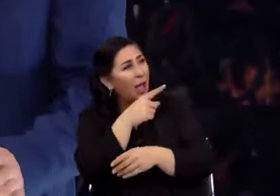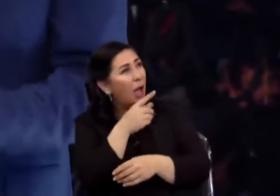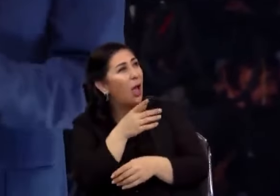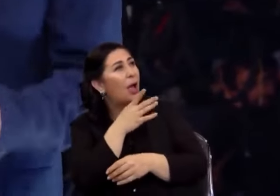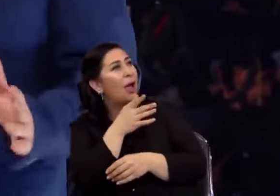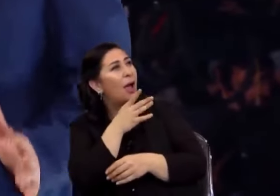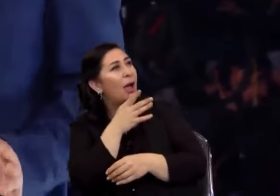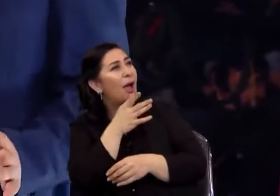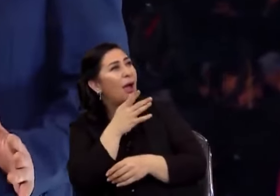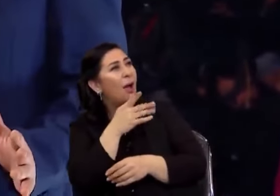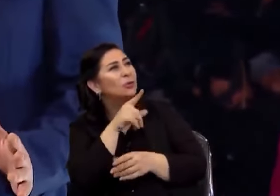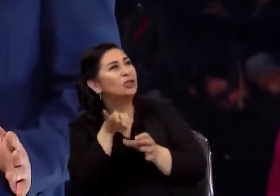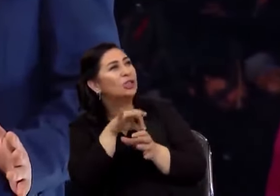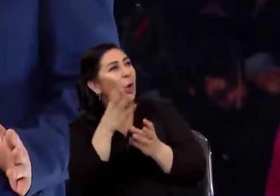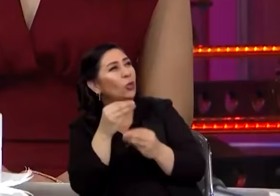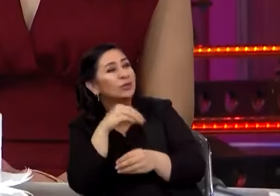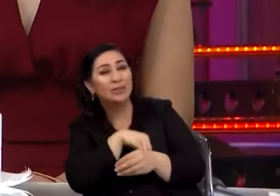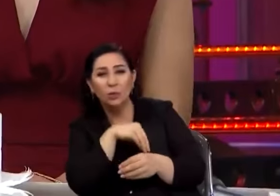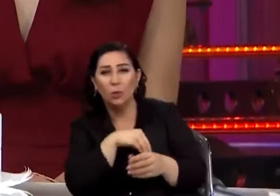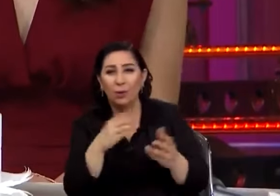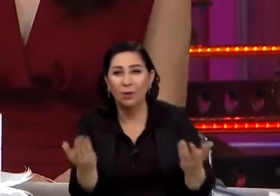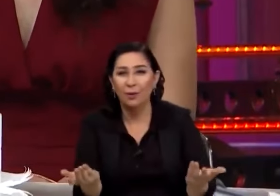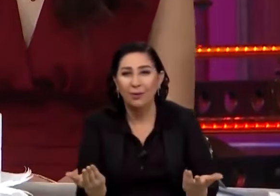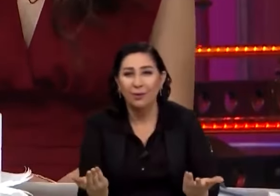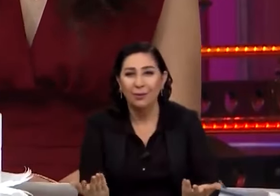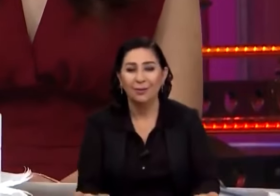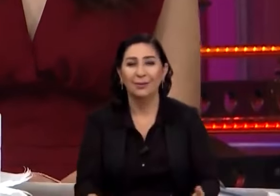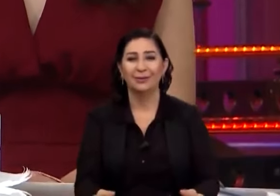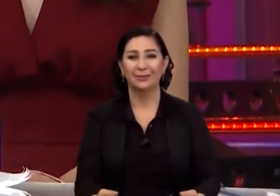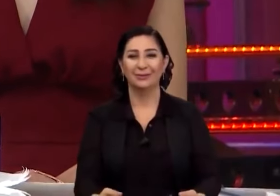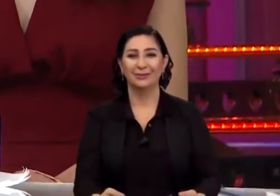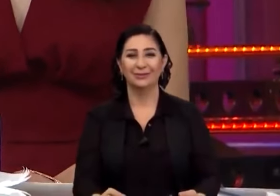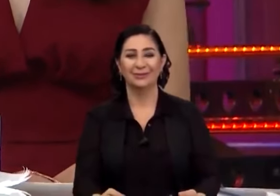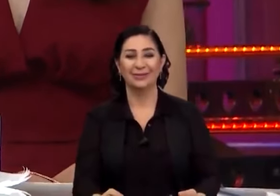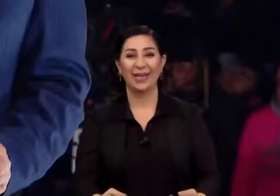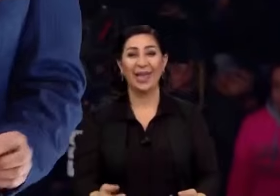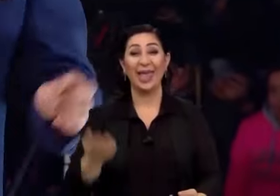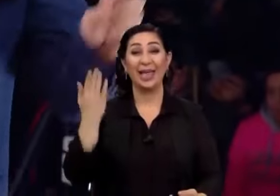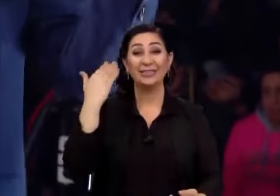Hakikaten bu işin çayla olduğunu sanıyorlar çay Eskiden leylek getirdi